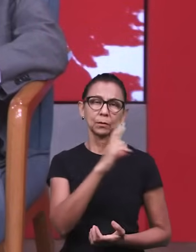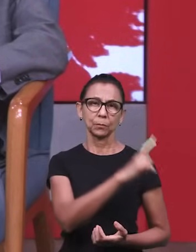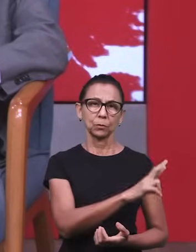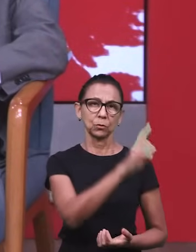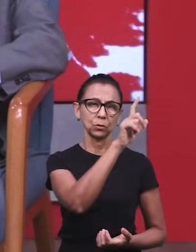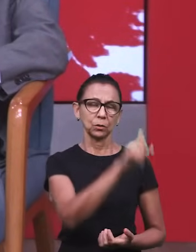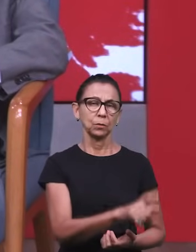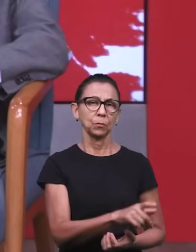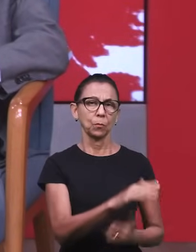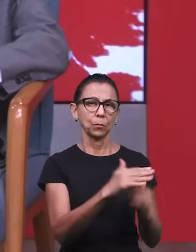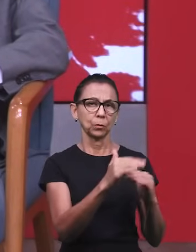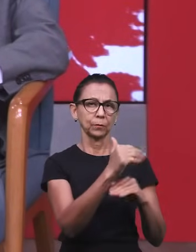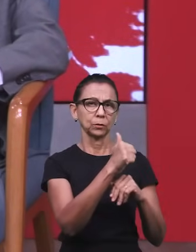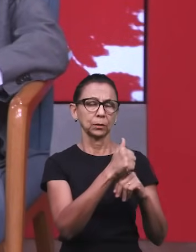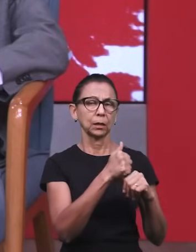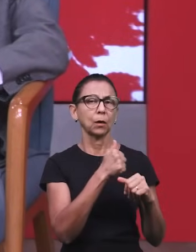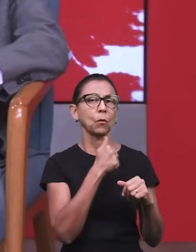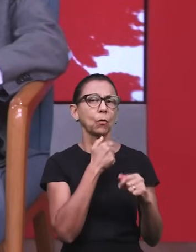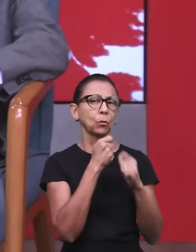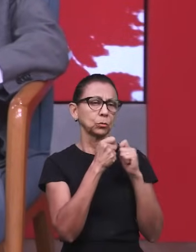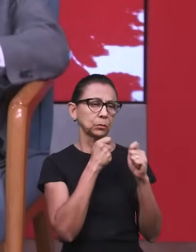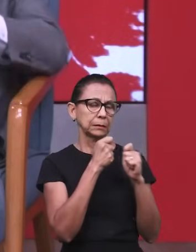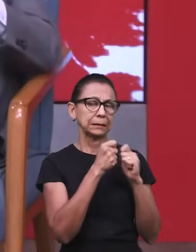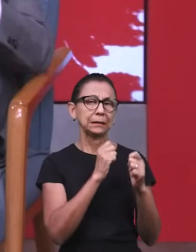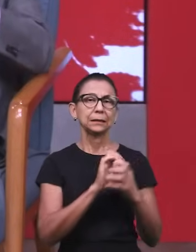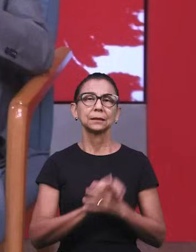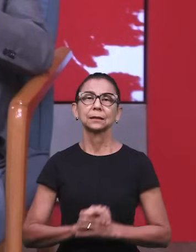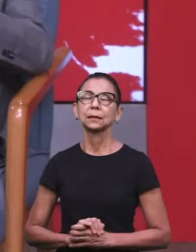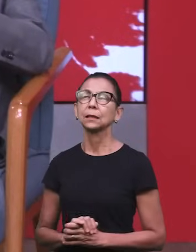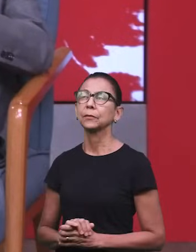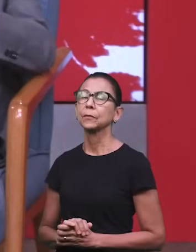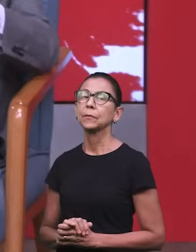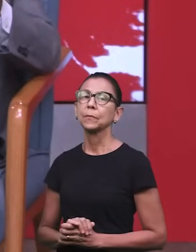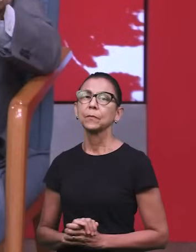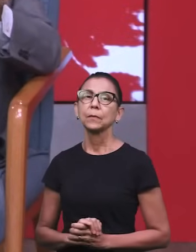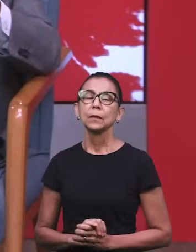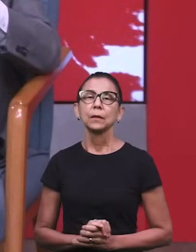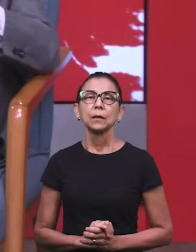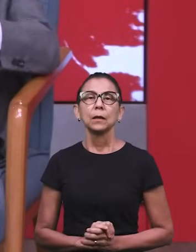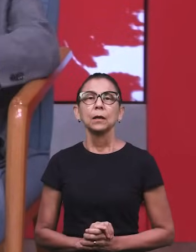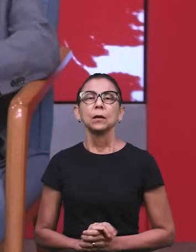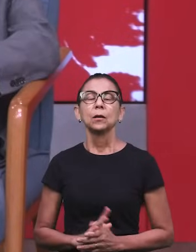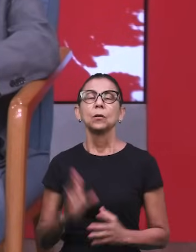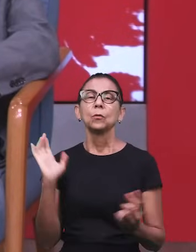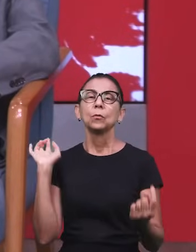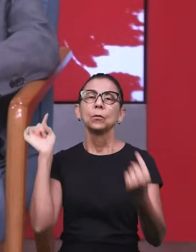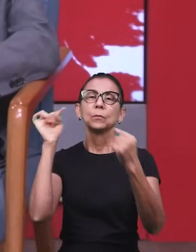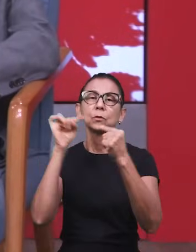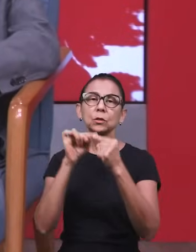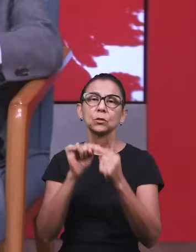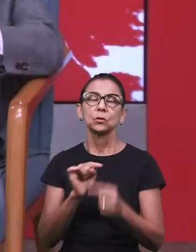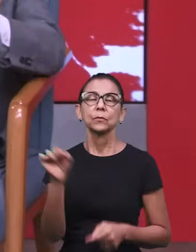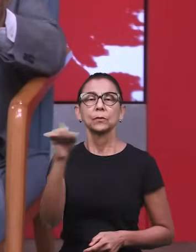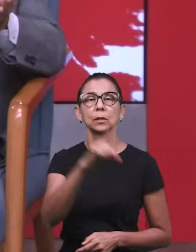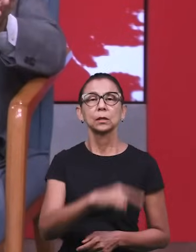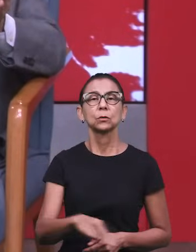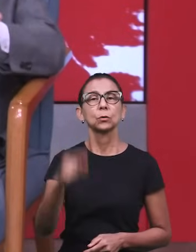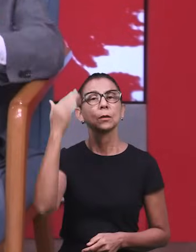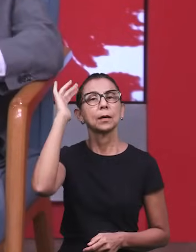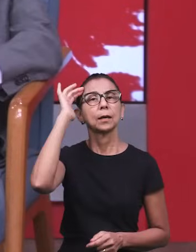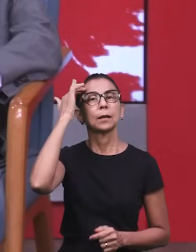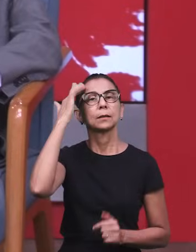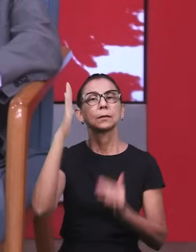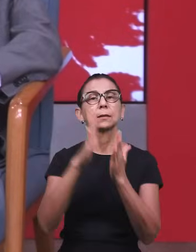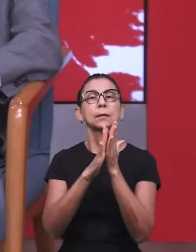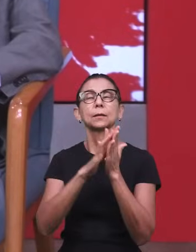repórter para aquele jornalista todo objetivo é trazer de volta pra palavra pra palavra viva a